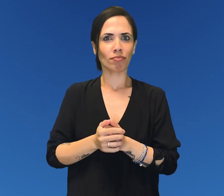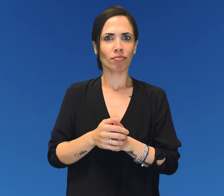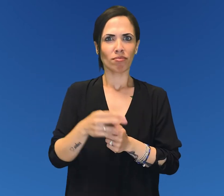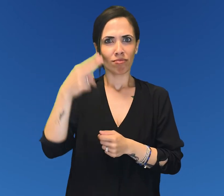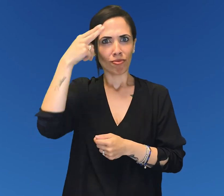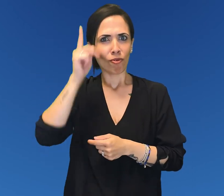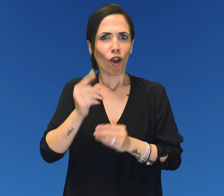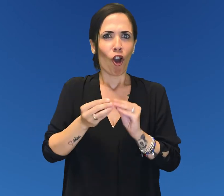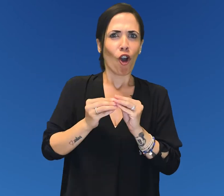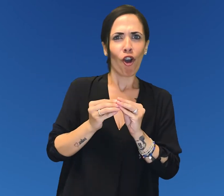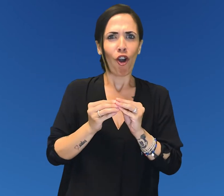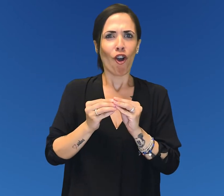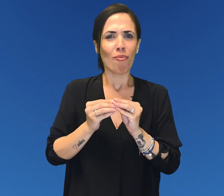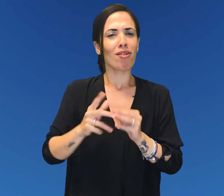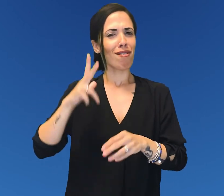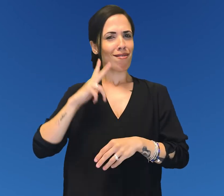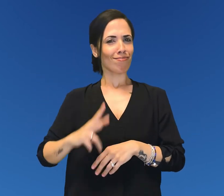Non ti ricordi come? Non ti preoccupare.